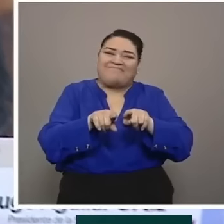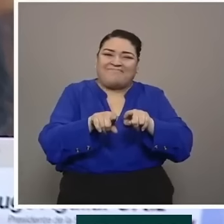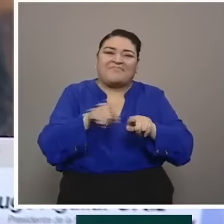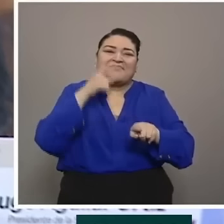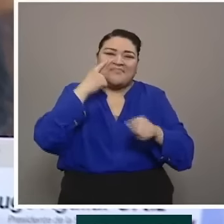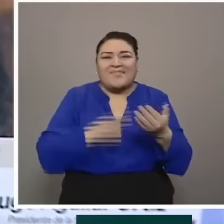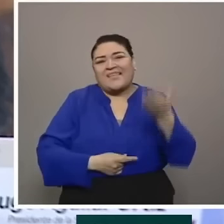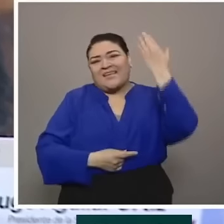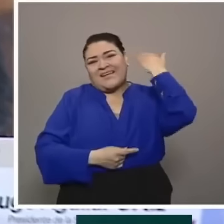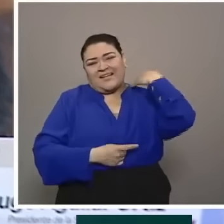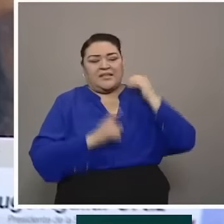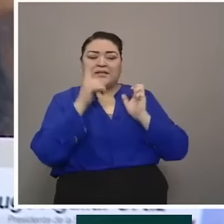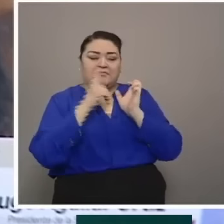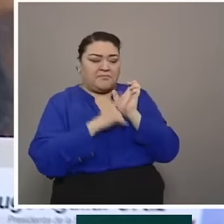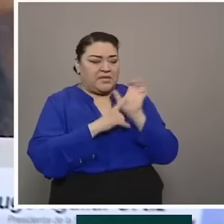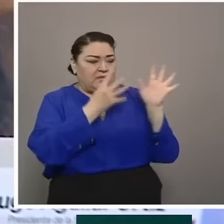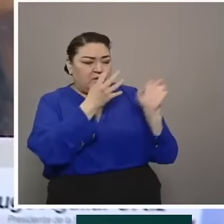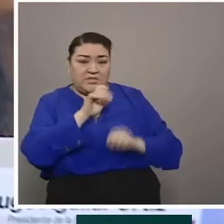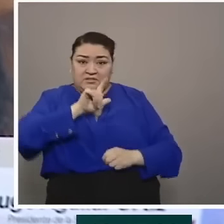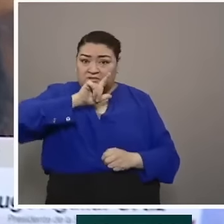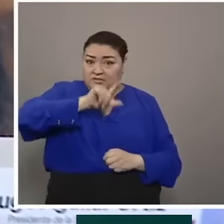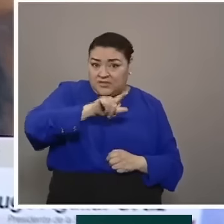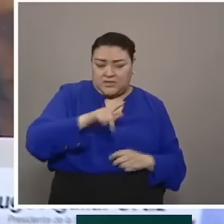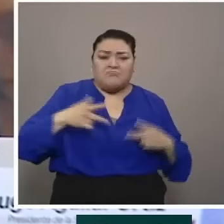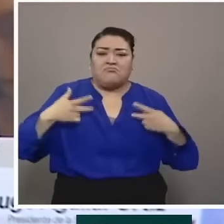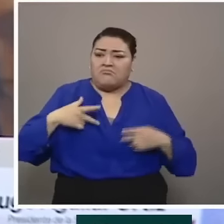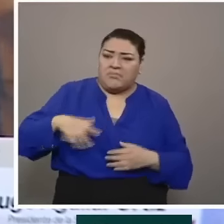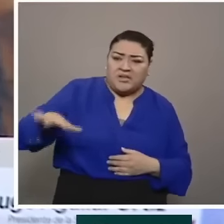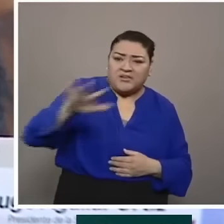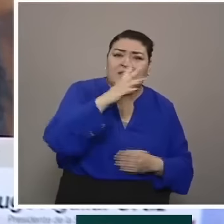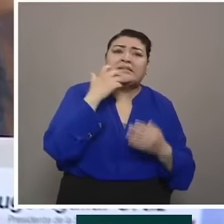ido recogiendo las aspiraciones del pueblo mexicano. Sin embargo,